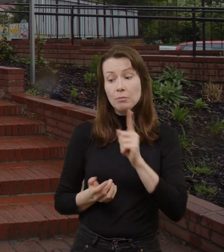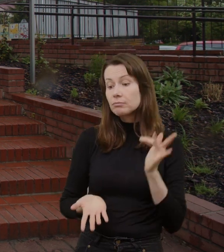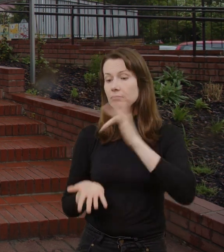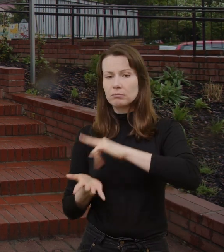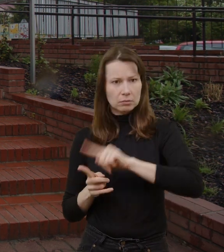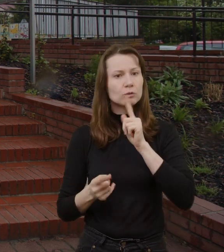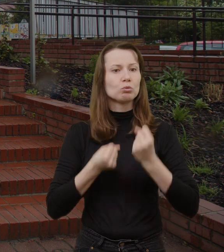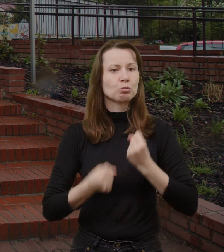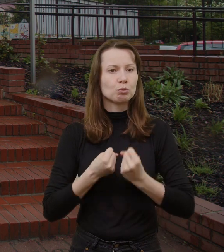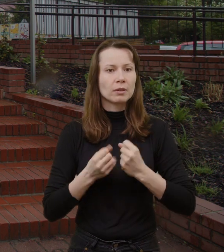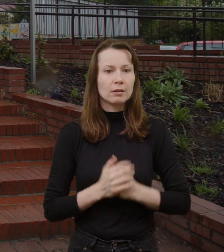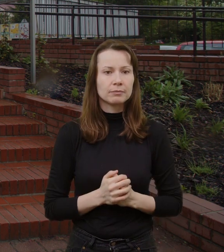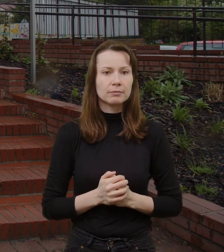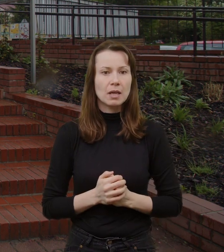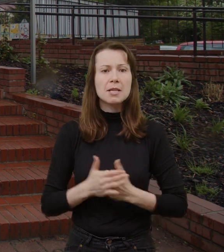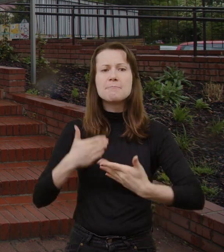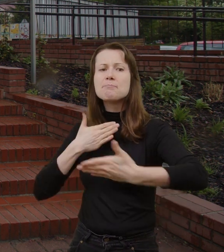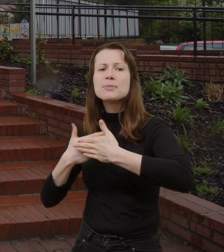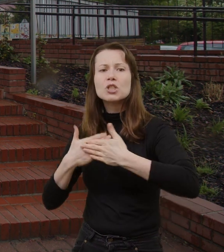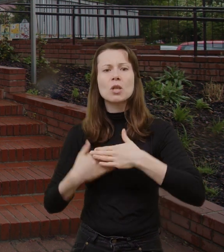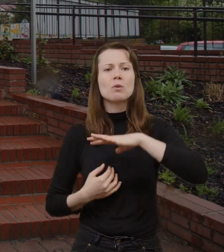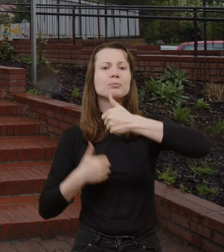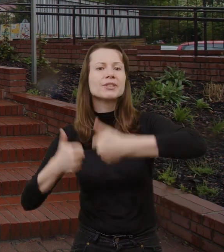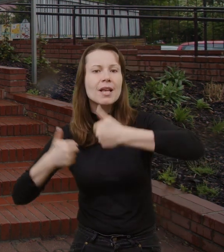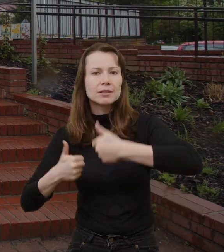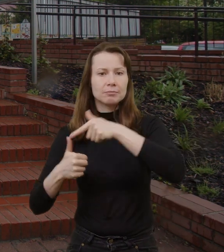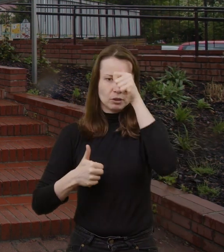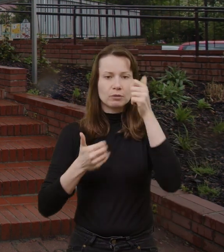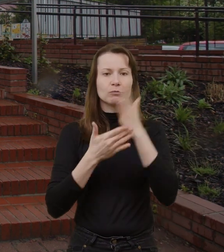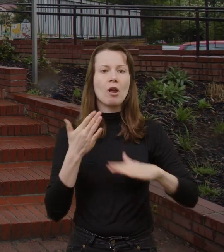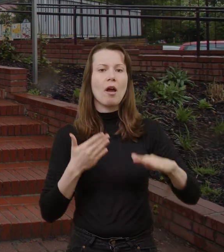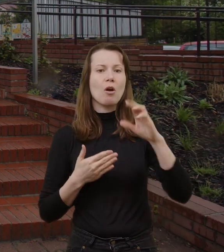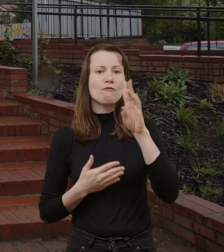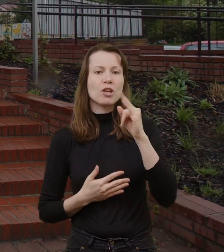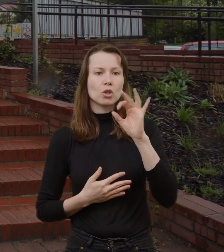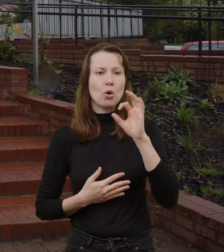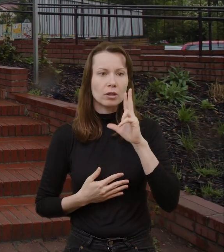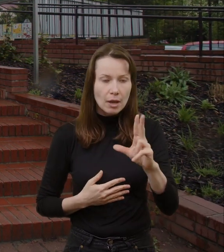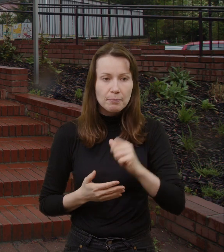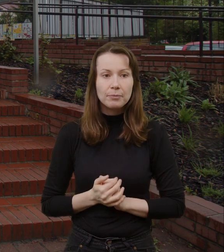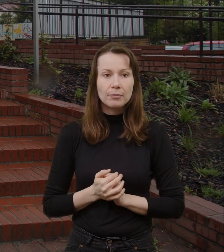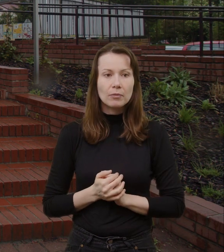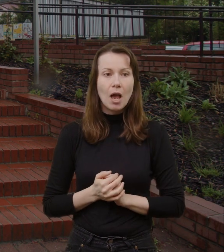Najbliżej znajduje się grupa przystanków pod wspólną nazwą „Osiedle Widok”. Spacer od tych przystanków